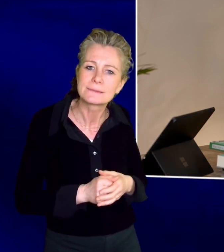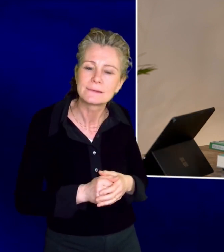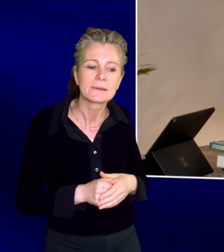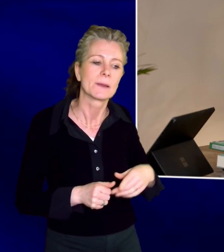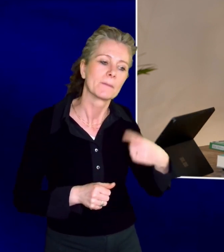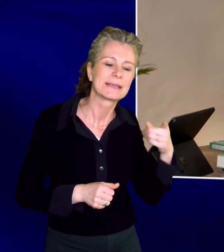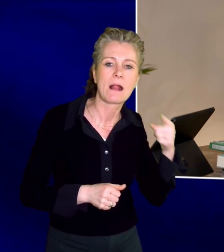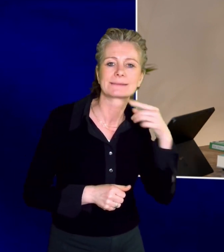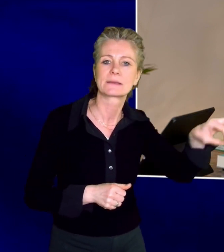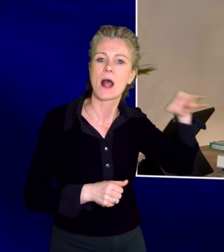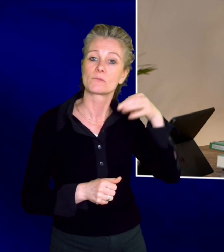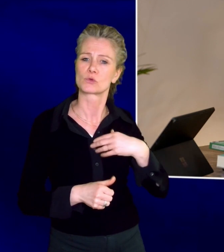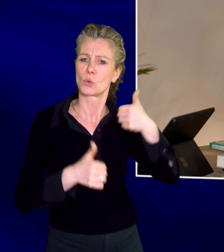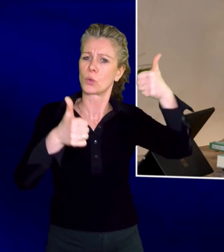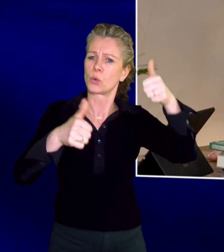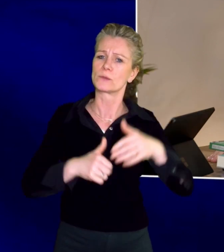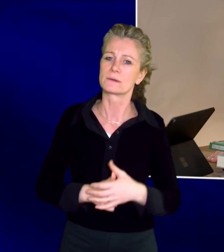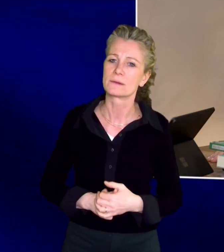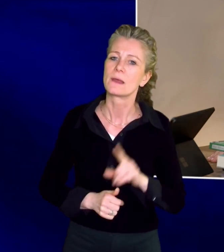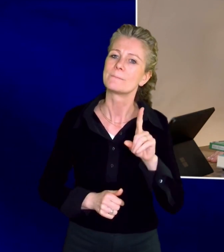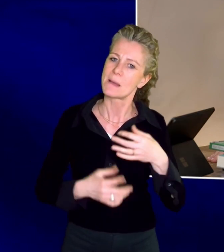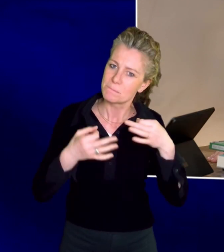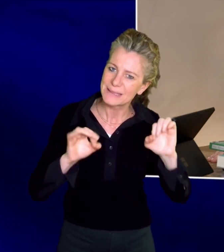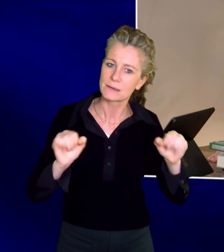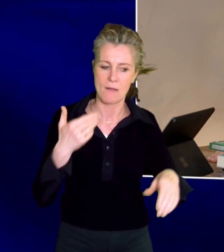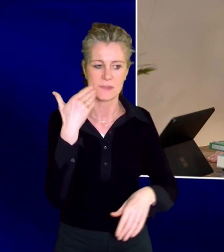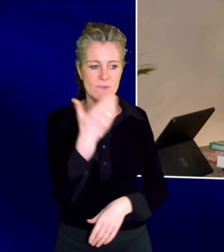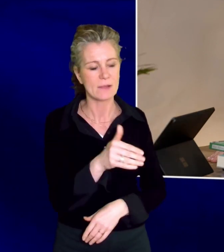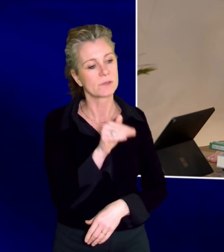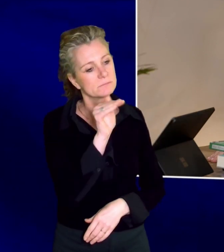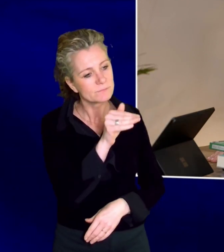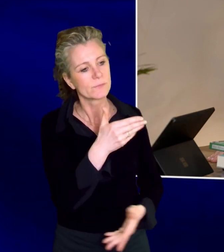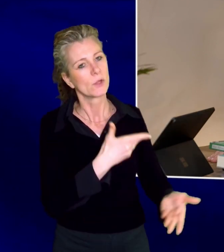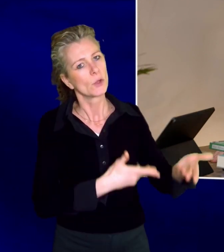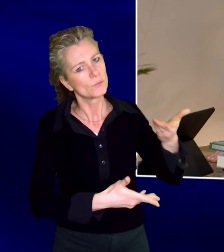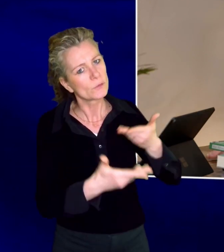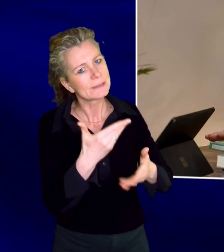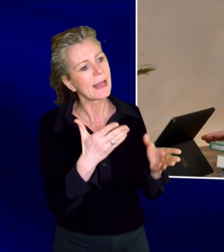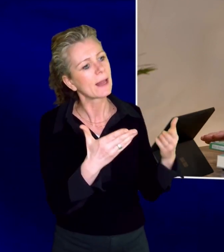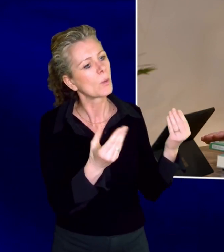Maar stel de vraag aan mensen: 'Vertel eens hoe je de voorbije dagen bent doorgekomen?'